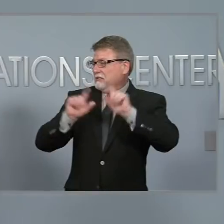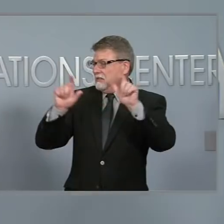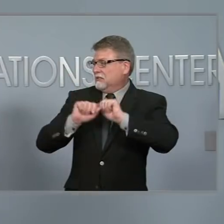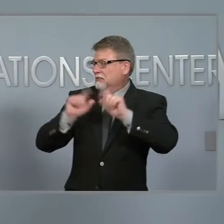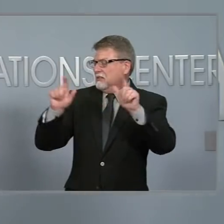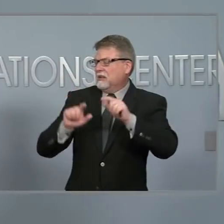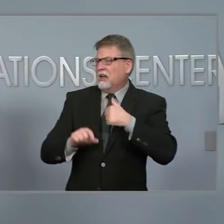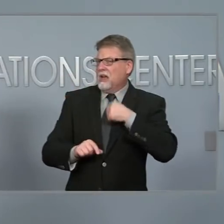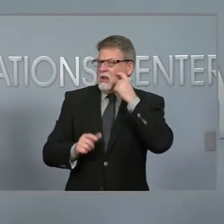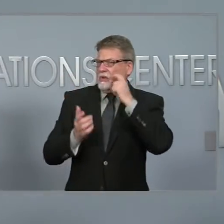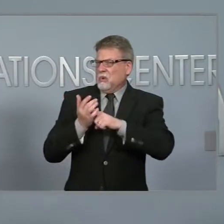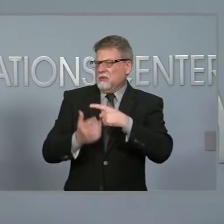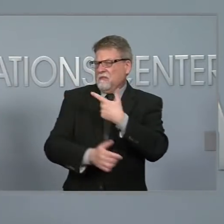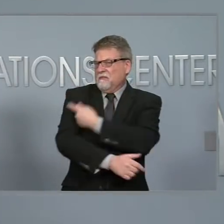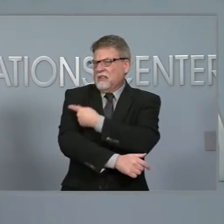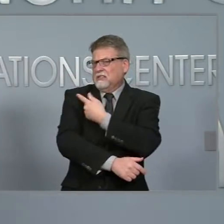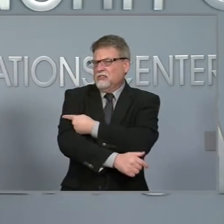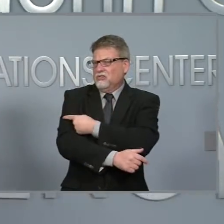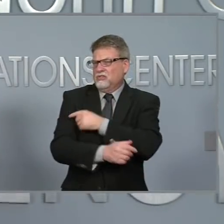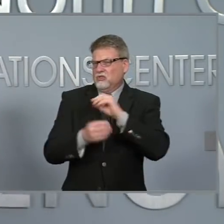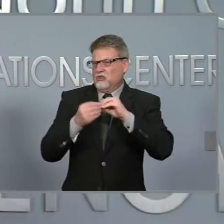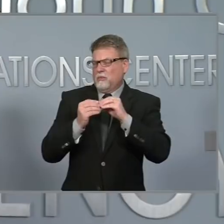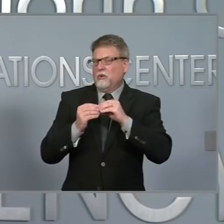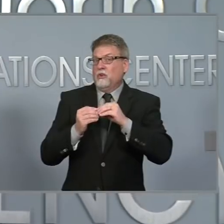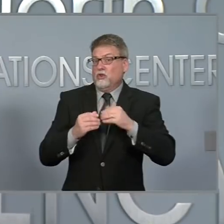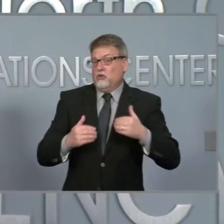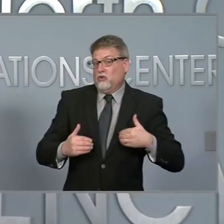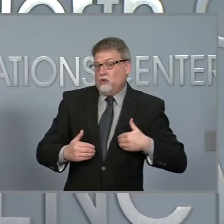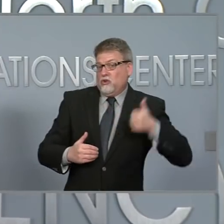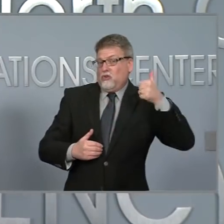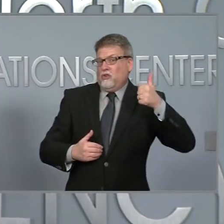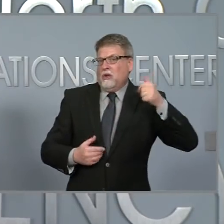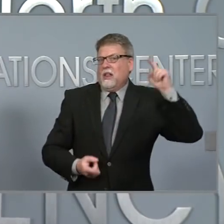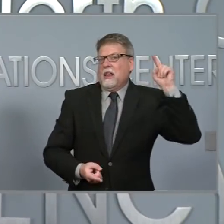esto ha hecho los esto ha contribuido al cambio, sí,